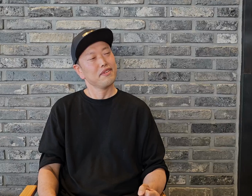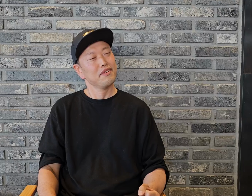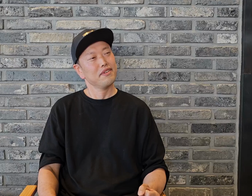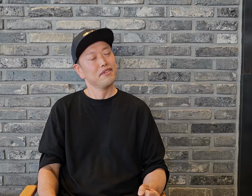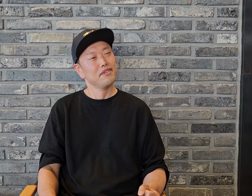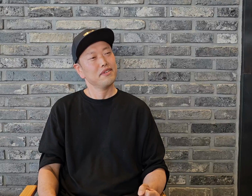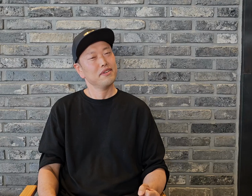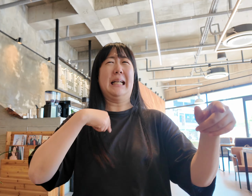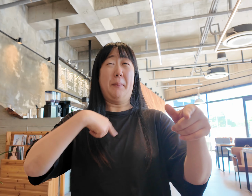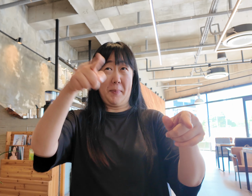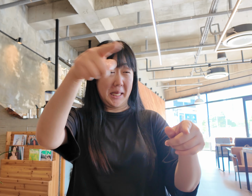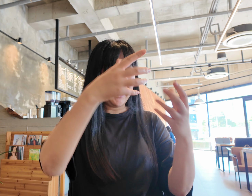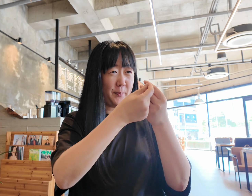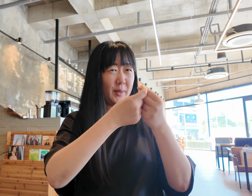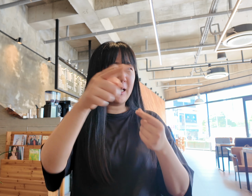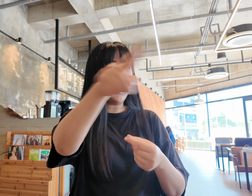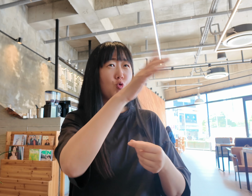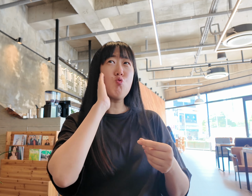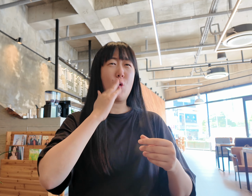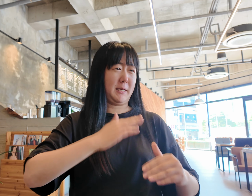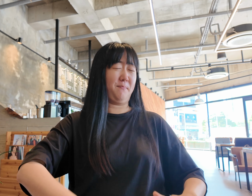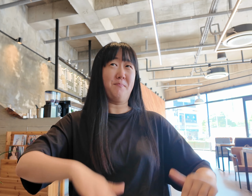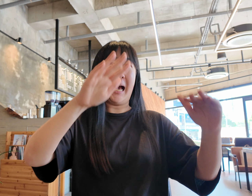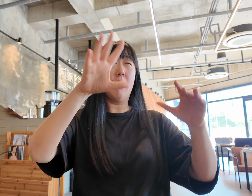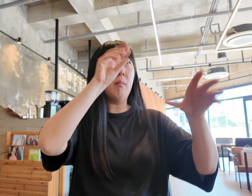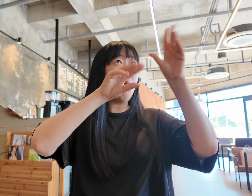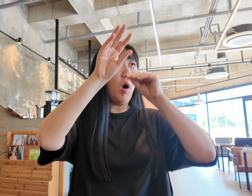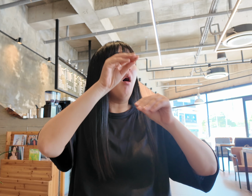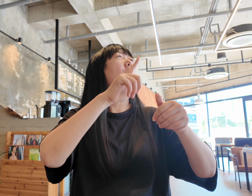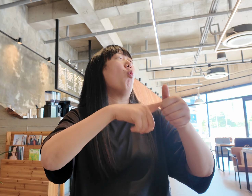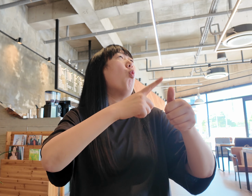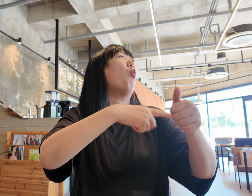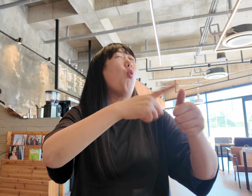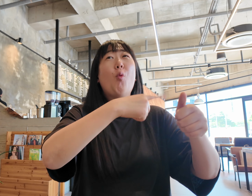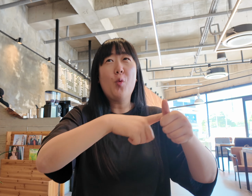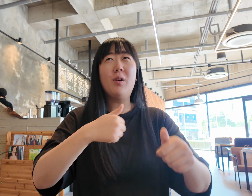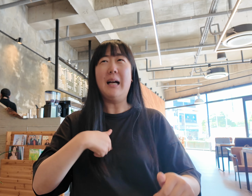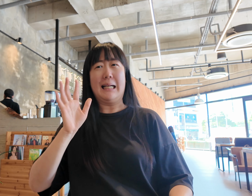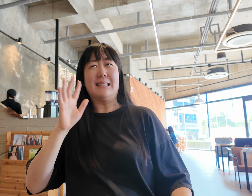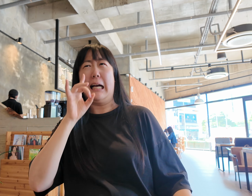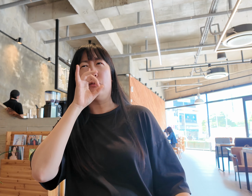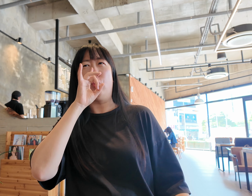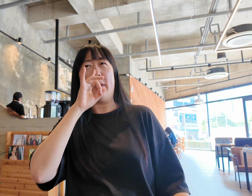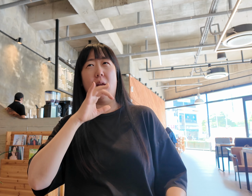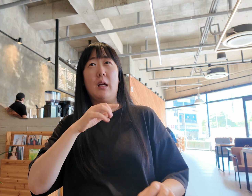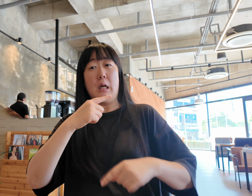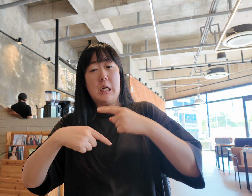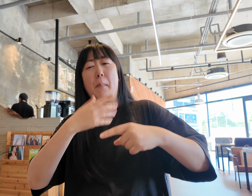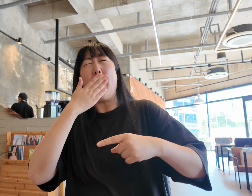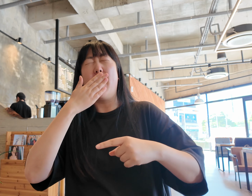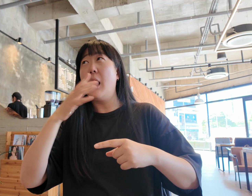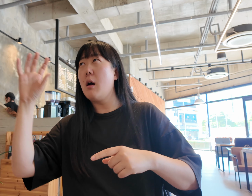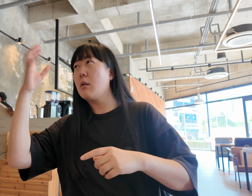Oh, meine Augen tränen. Du hast es natürlich gelernt, indem du es gesehen hast , als du gehörlos aufgewachsen bist. Aber ich bin nicht gut darin. Ich kann in Gebärdensprache kommunizieren,